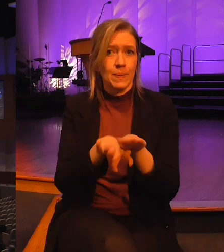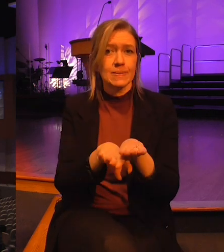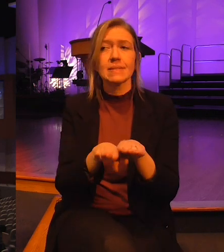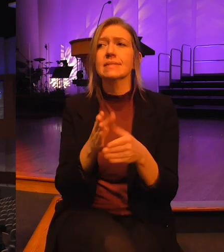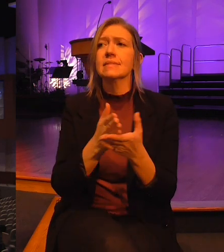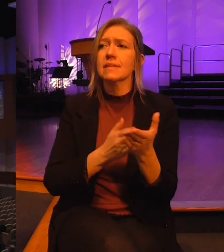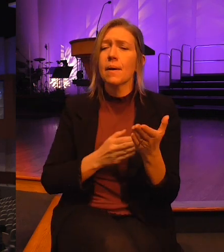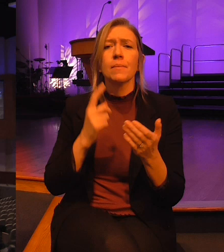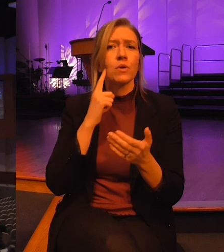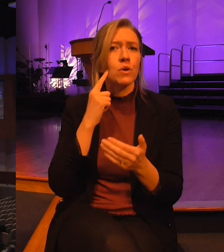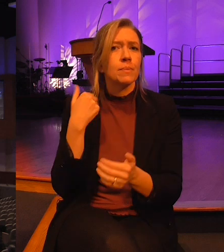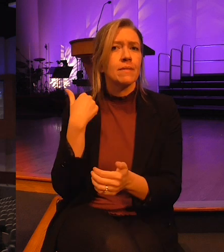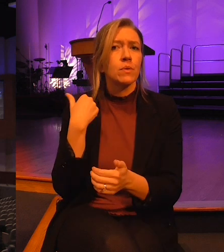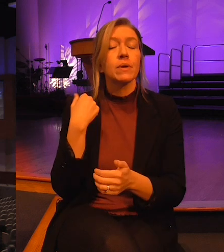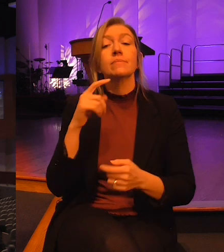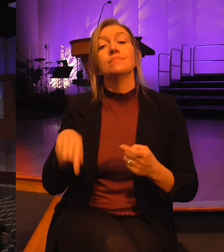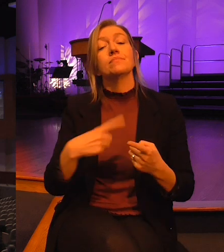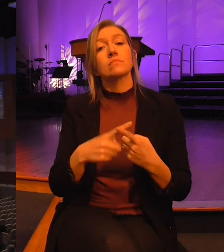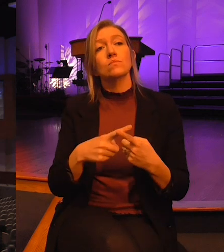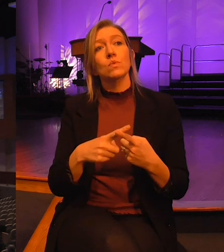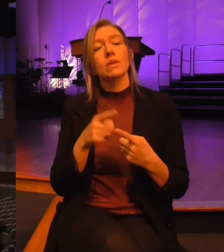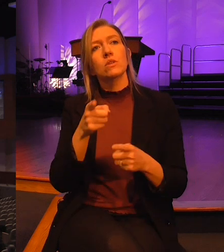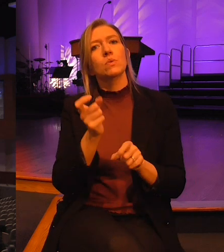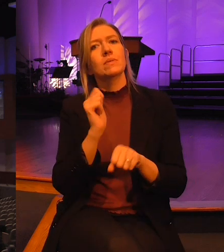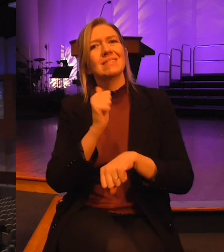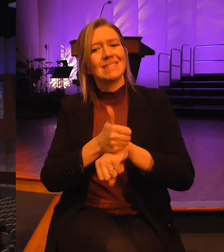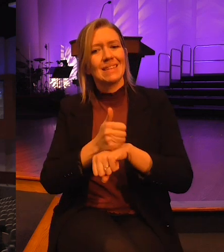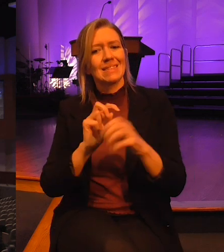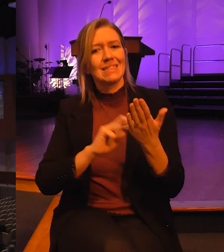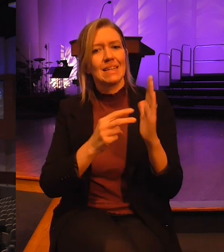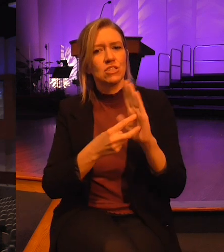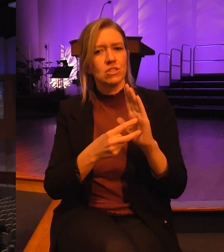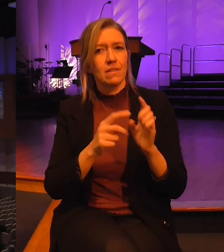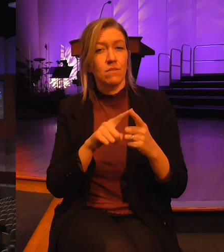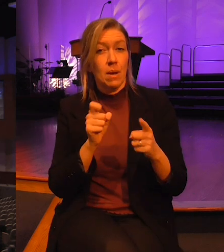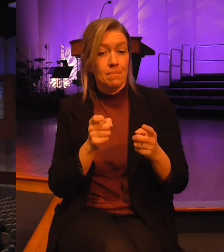estableciendo una intención. desde un lugar de no ser suficiente vas a terminar no